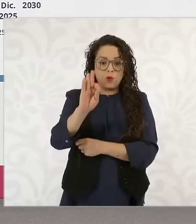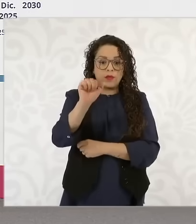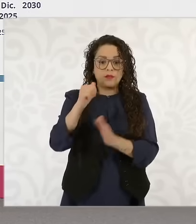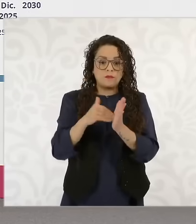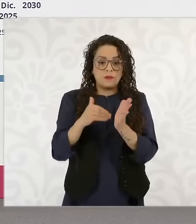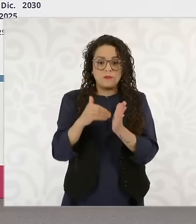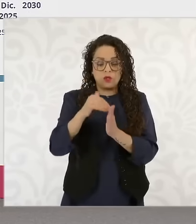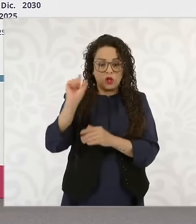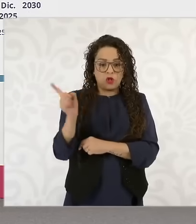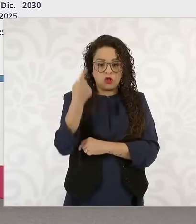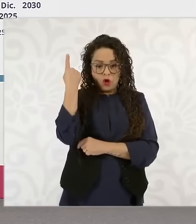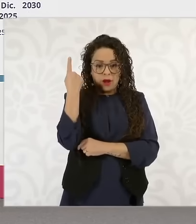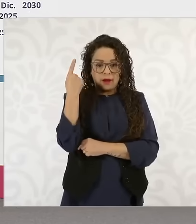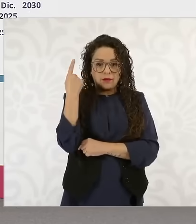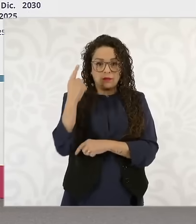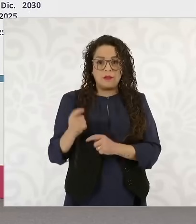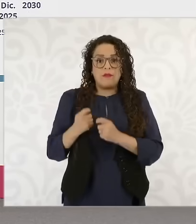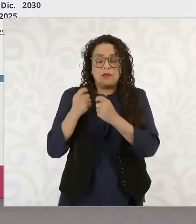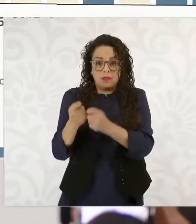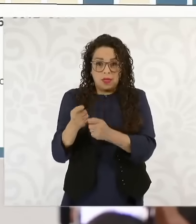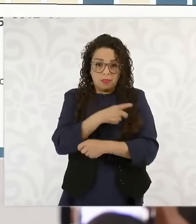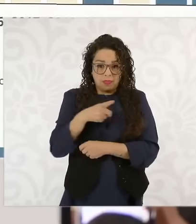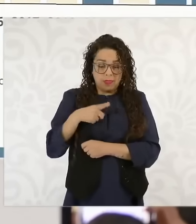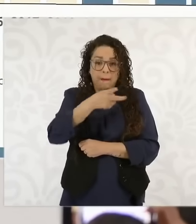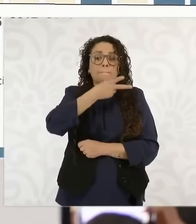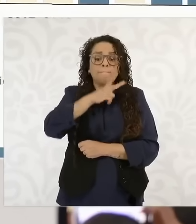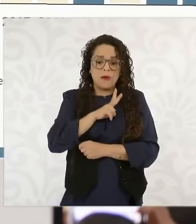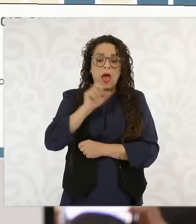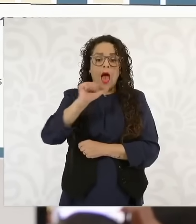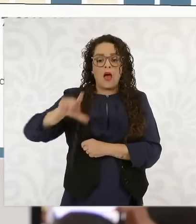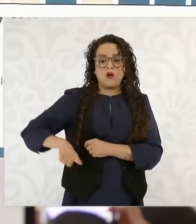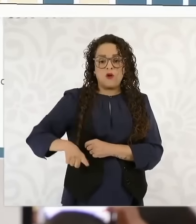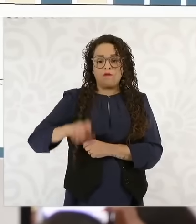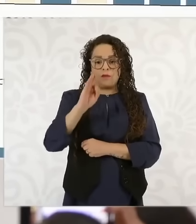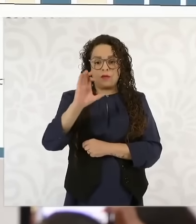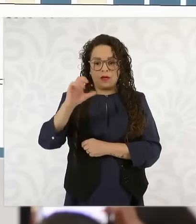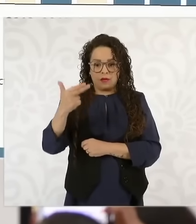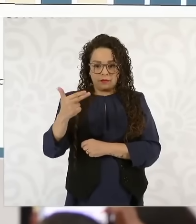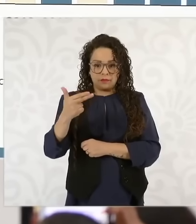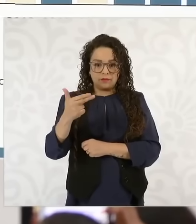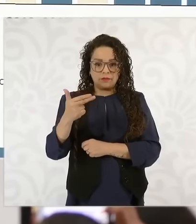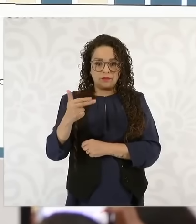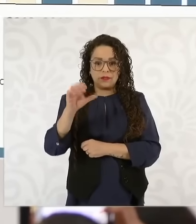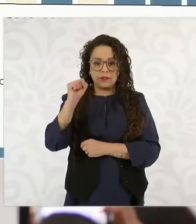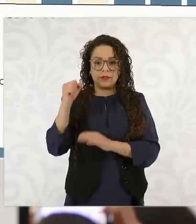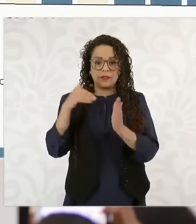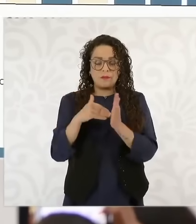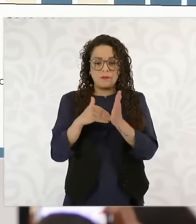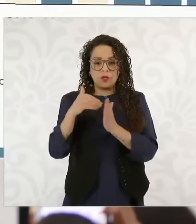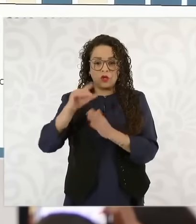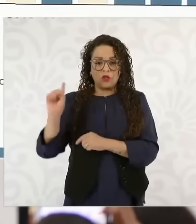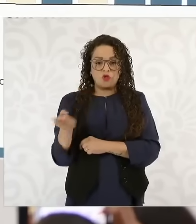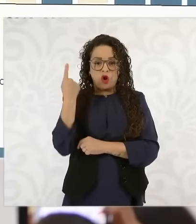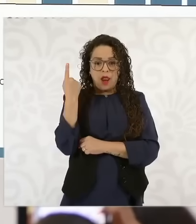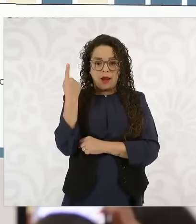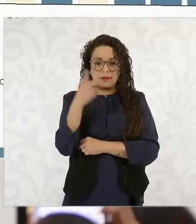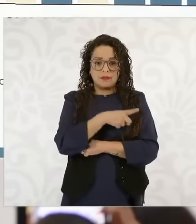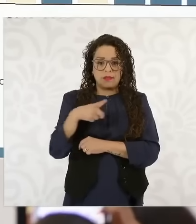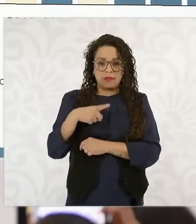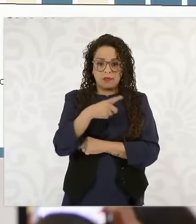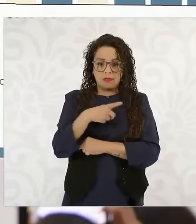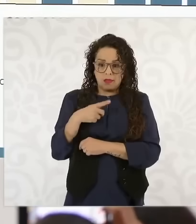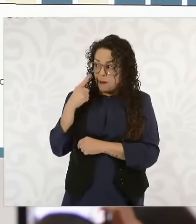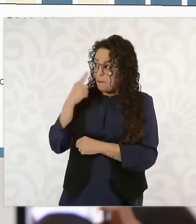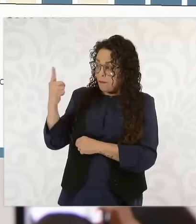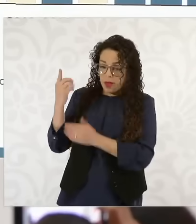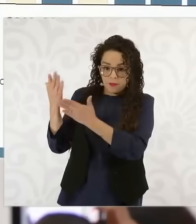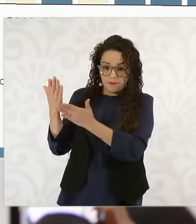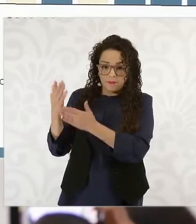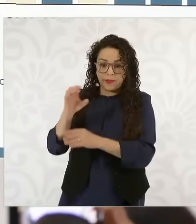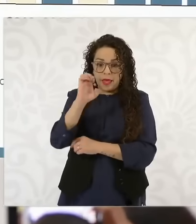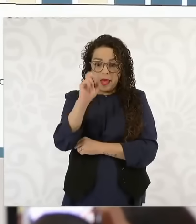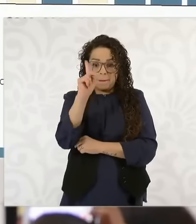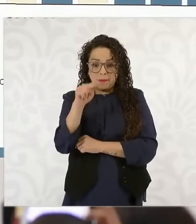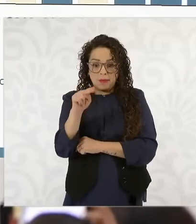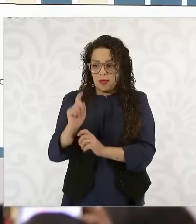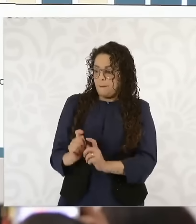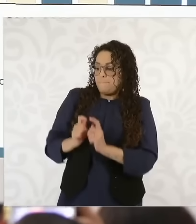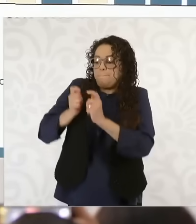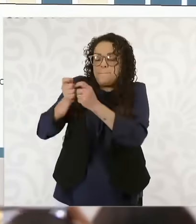de deuda y termina con 60,000 millones de dólares de deuda. Aquí recibe Peña,